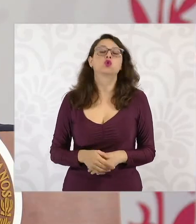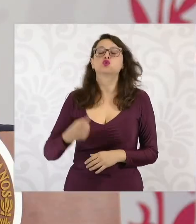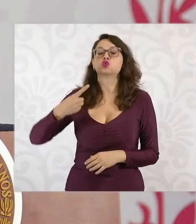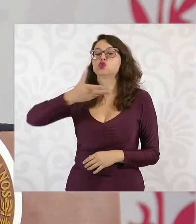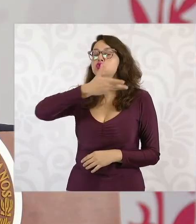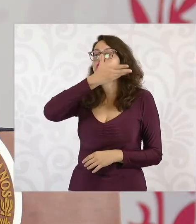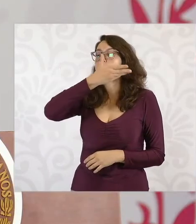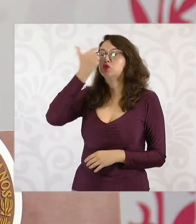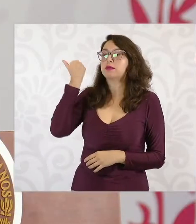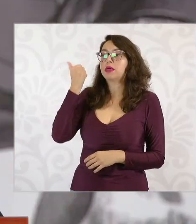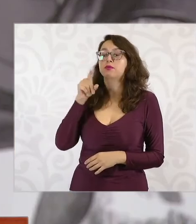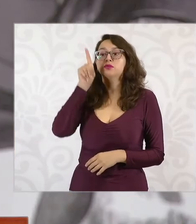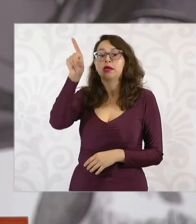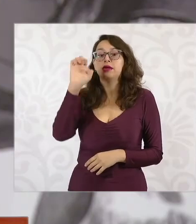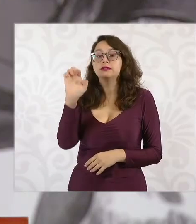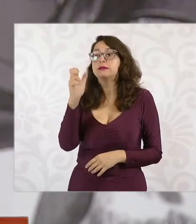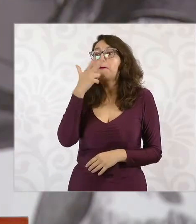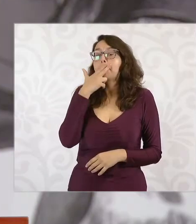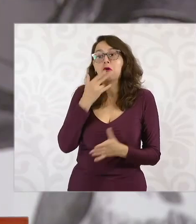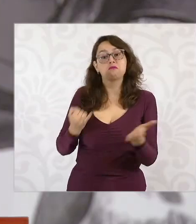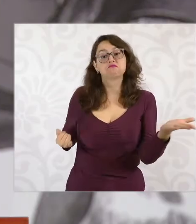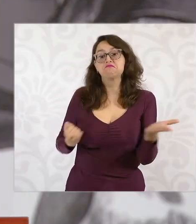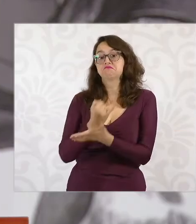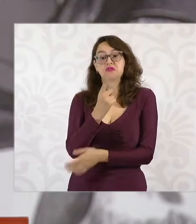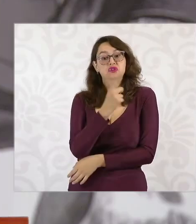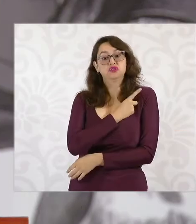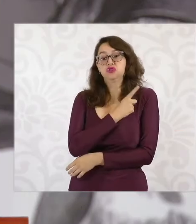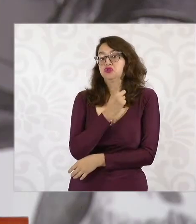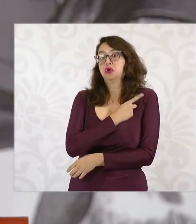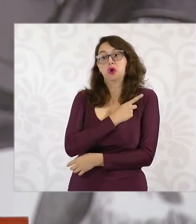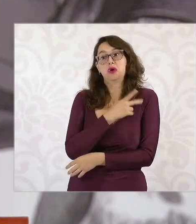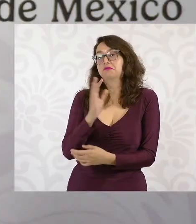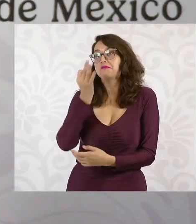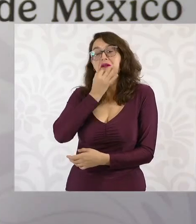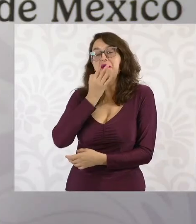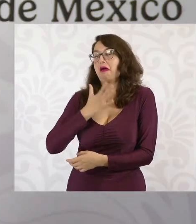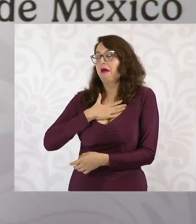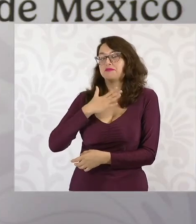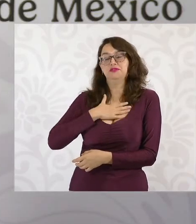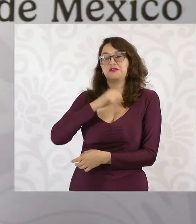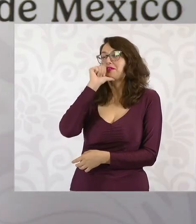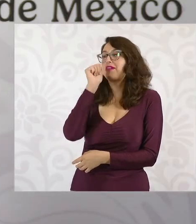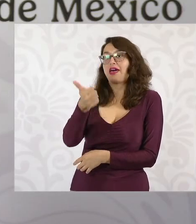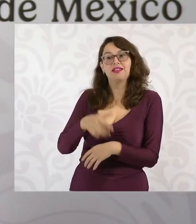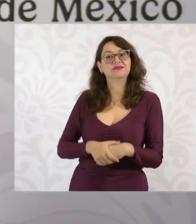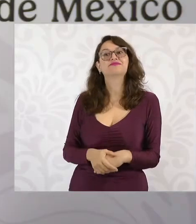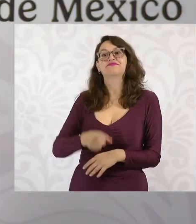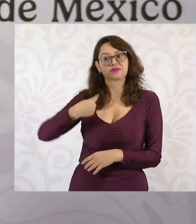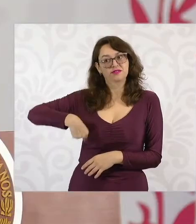fue una decisión del gobierno de Chihuahua. Eh, estamos pidiendo más información al gobierno de